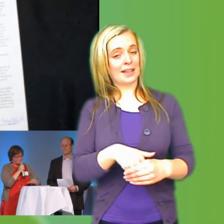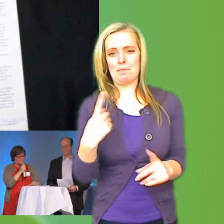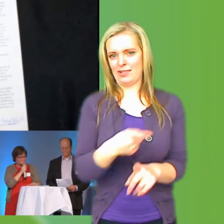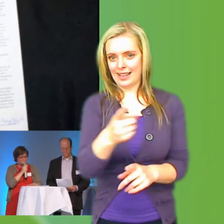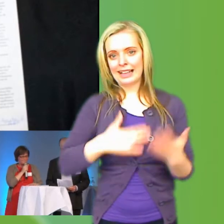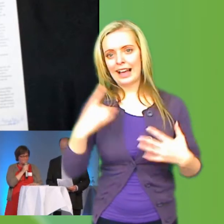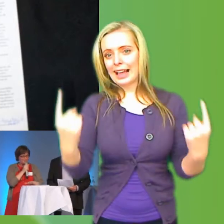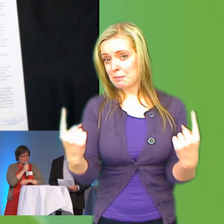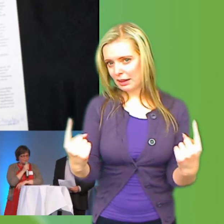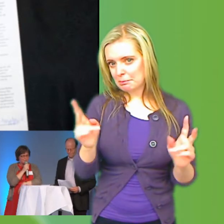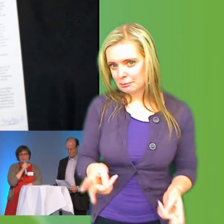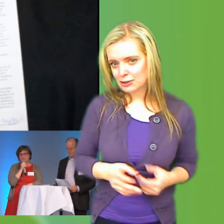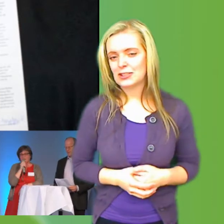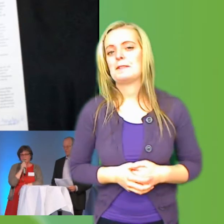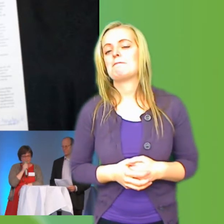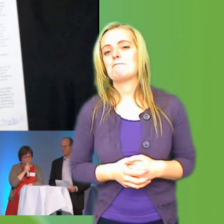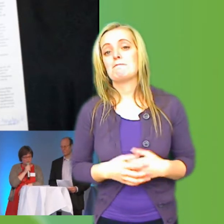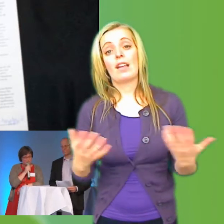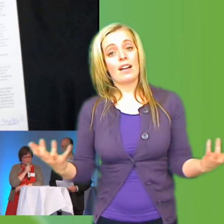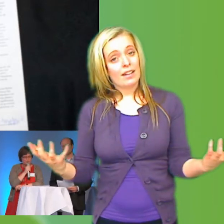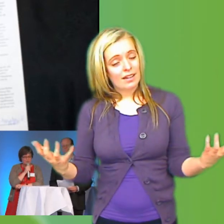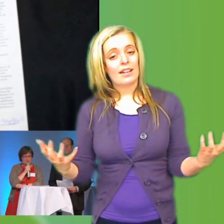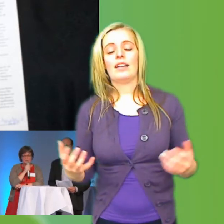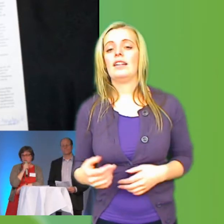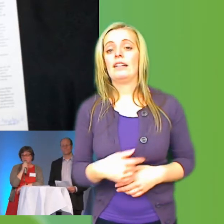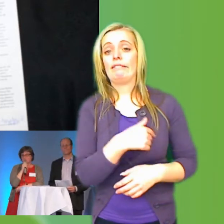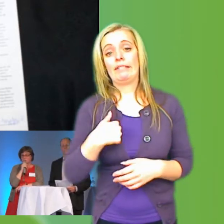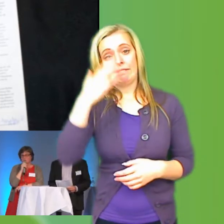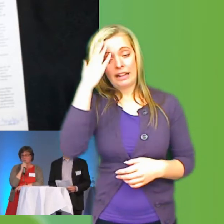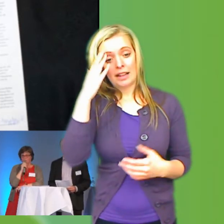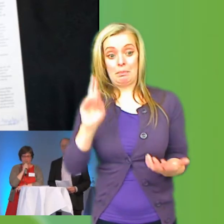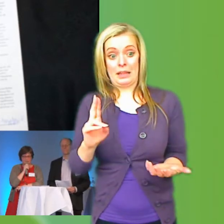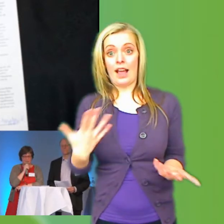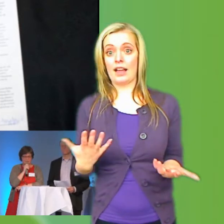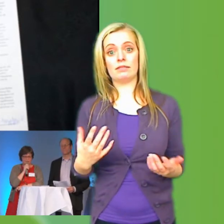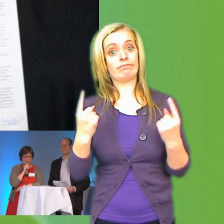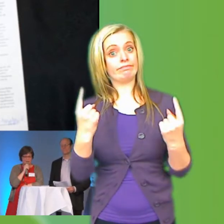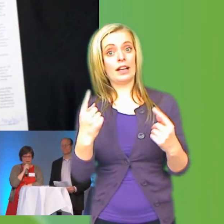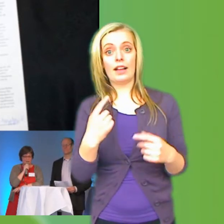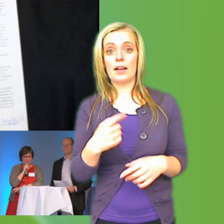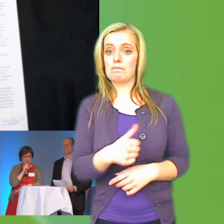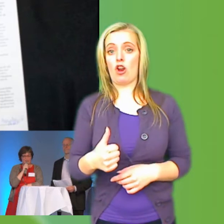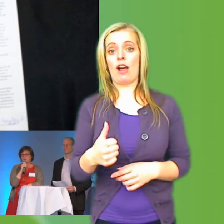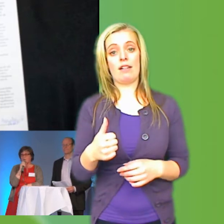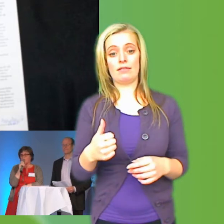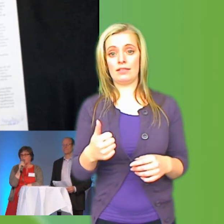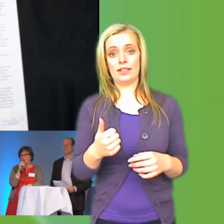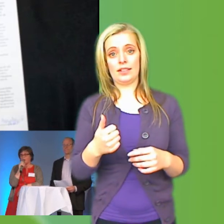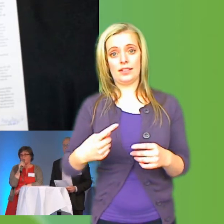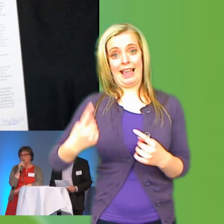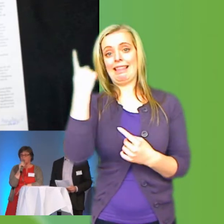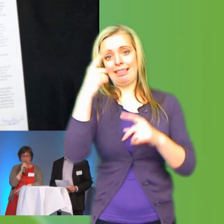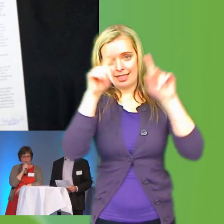Så vitt vi vet är det unikt att så många enats om att samverka aktivt